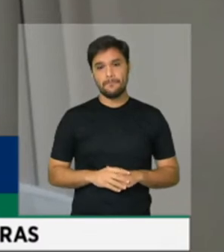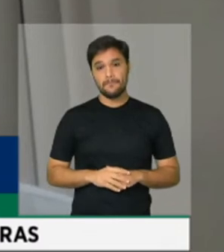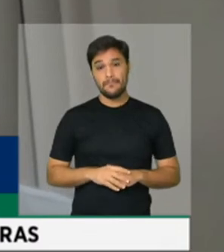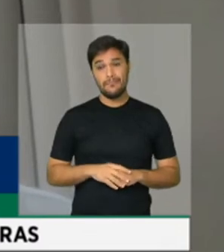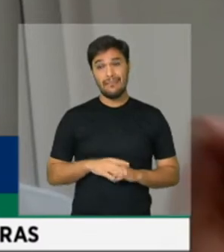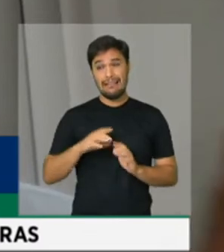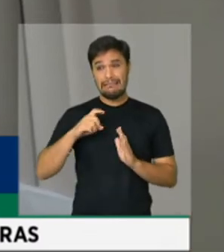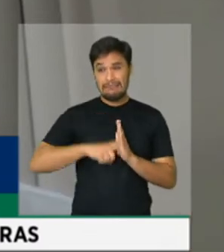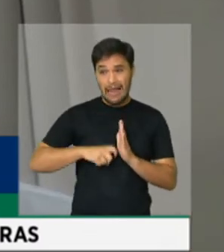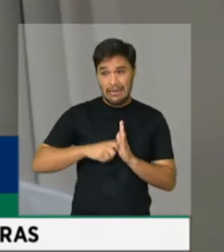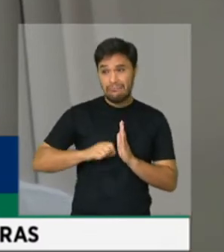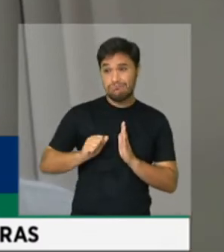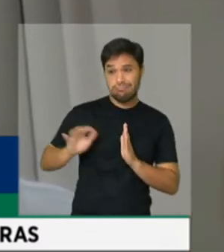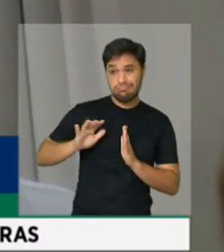DITO QUE IMPLICARÁESSA